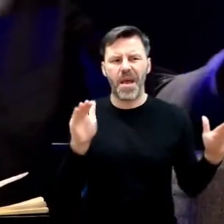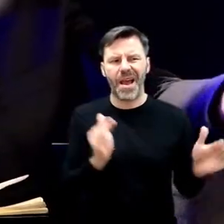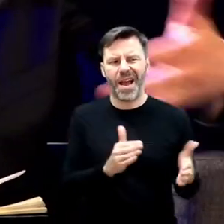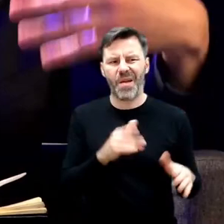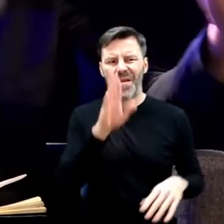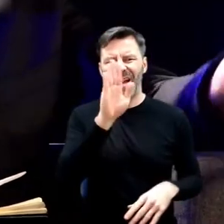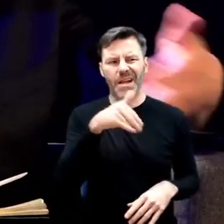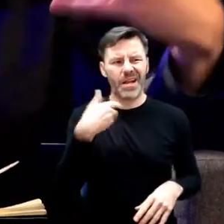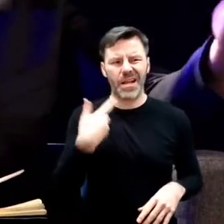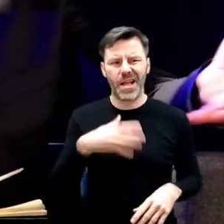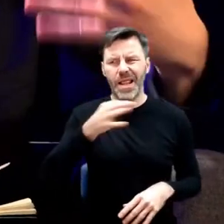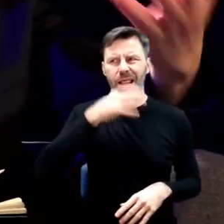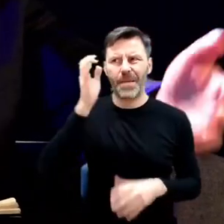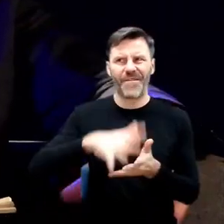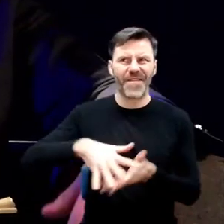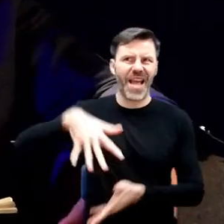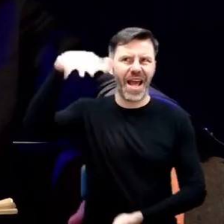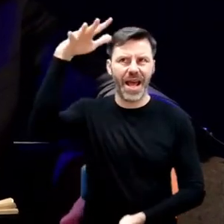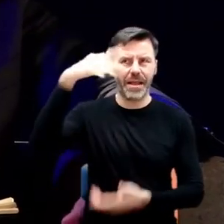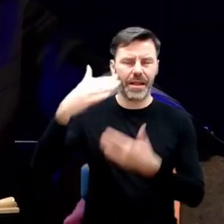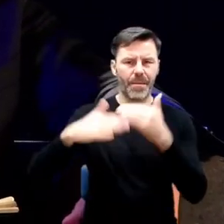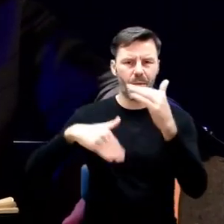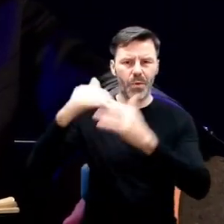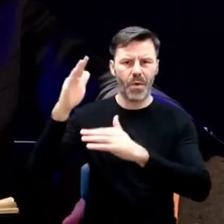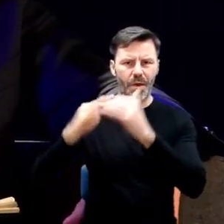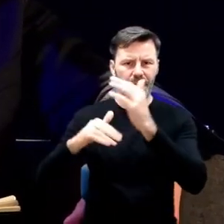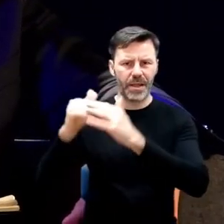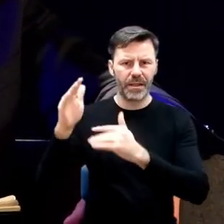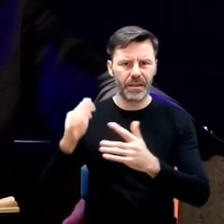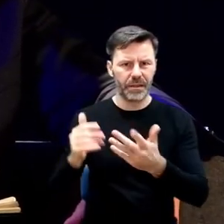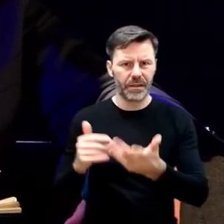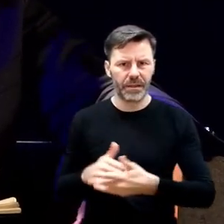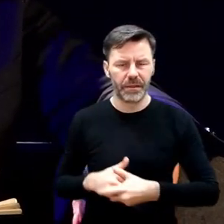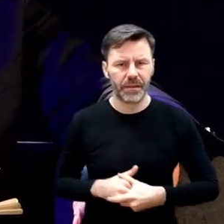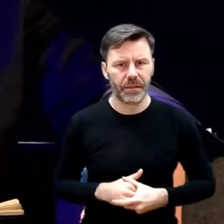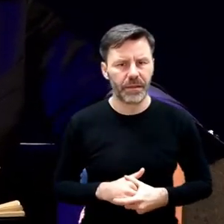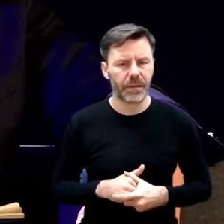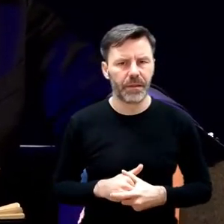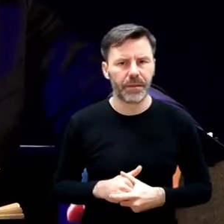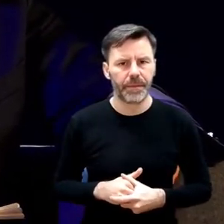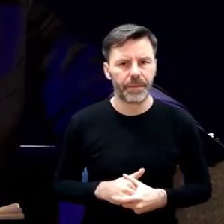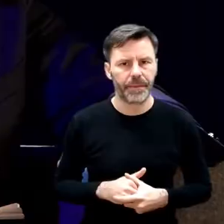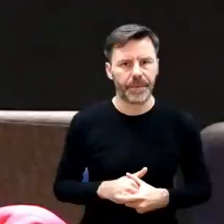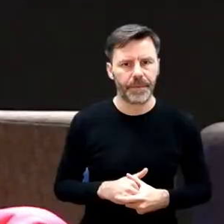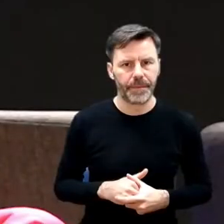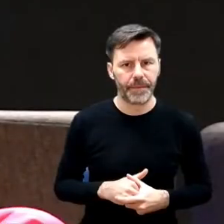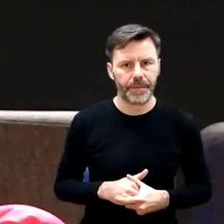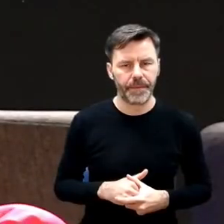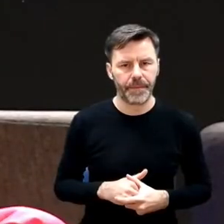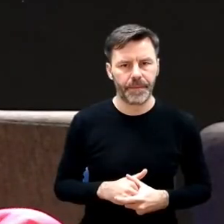bo trzeba było uruchamiać linię do krótkiej serii. Jak to wygląda? Zdecydowanie jeżeli mówimy o małych projektach,